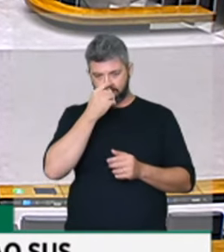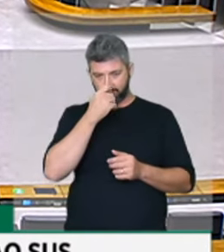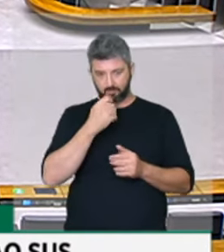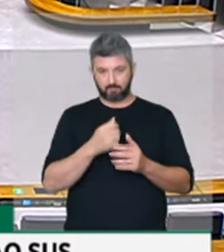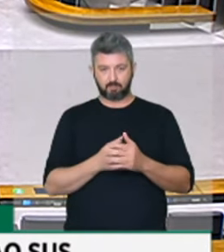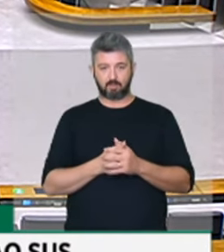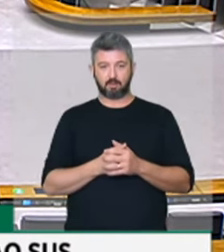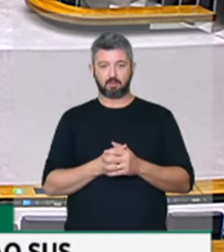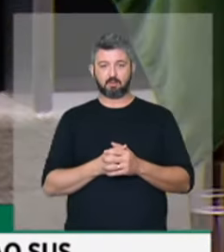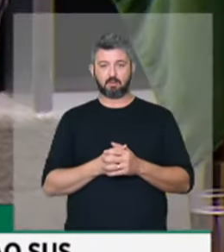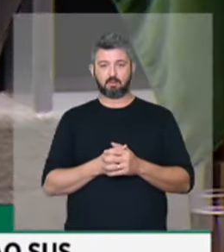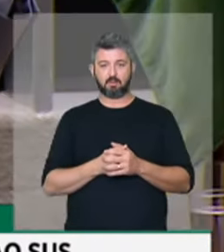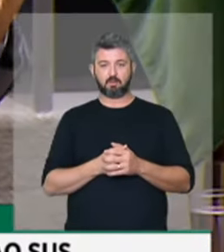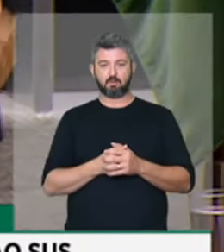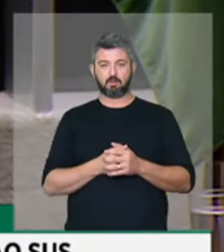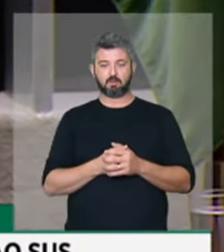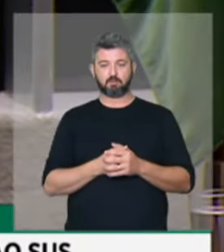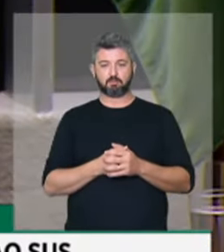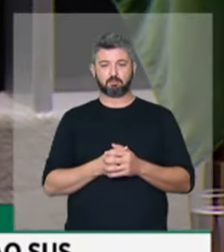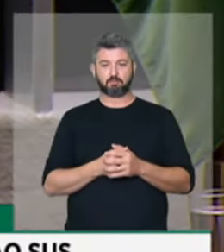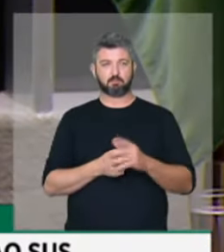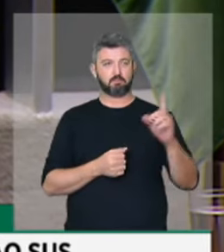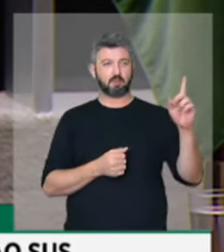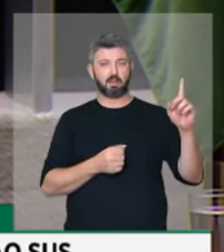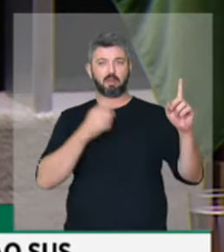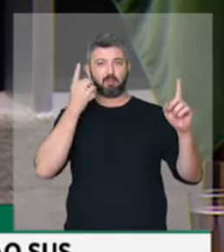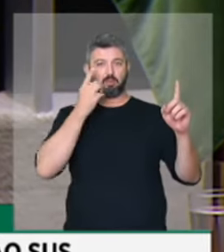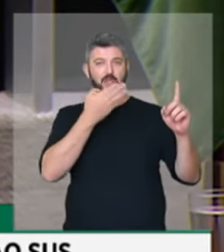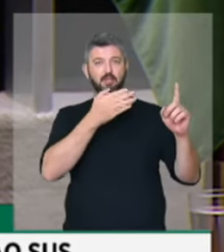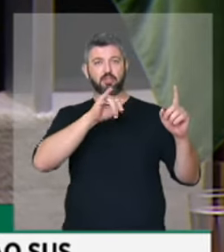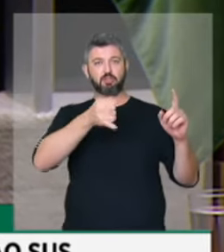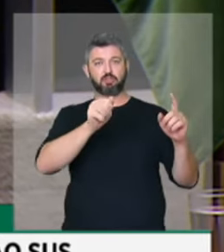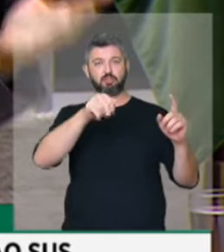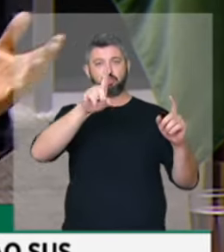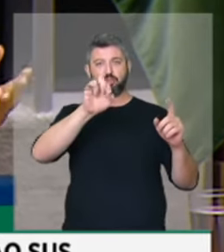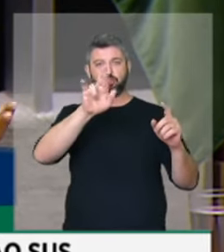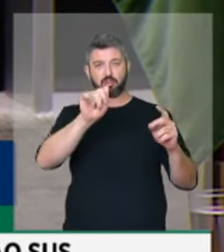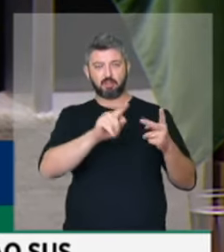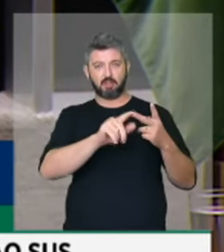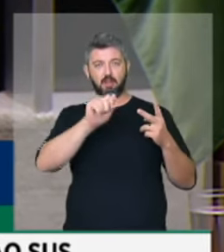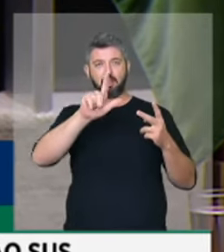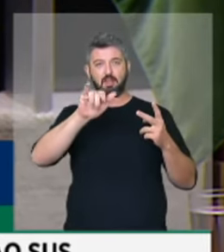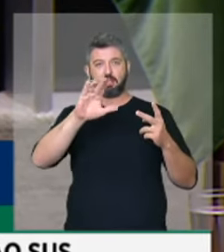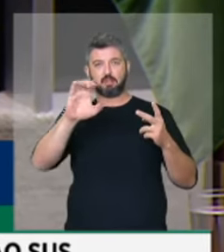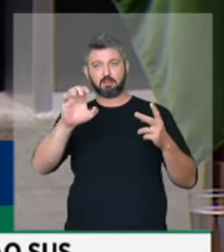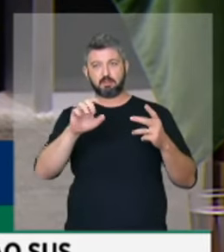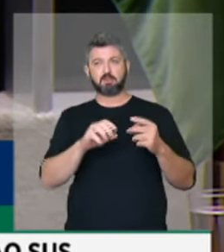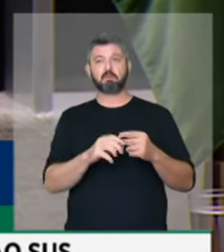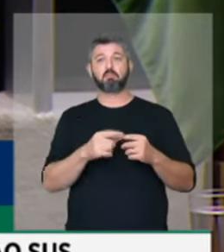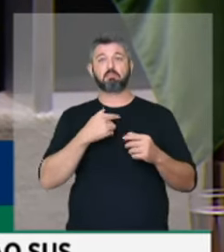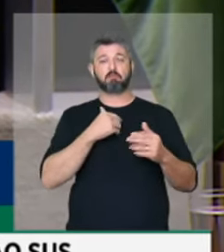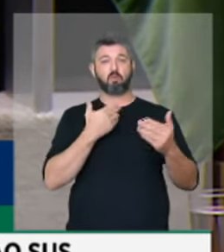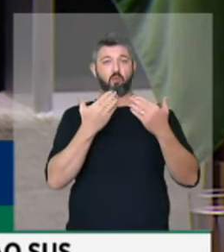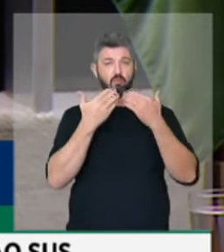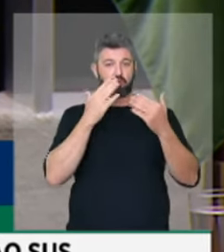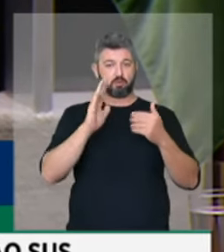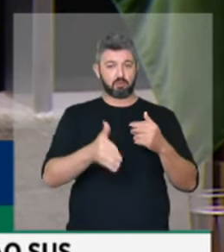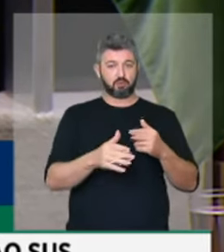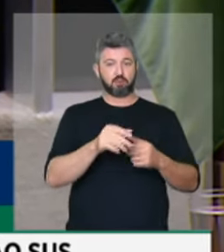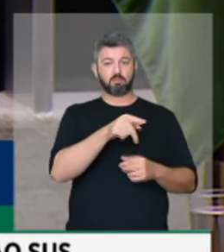A... A DEPUTADA JANDIRA FEGHALI, A DEPUTADA ALICE PORTUGAL, ESTIVE COM A PRESIDENTA DO PCDOB NA TARDE DE HOJE, A VICE GOVERNADORA